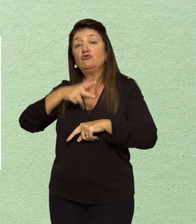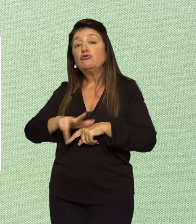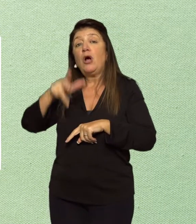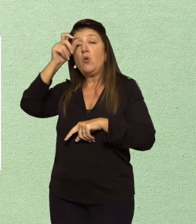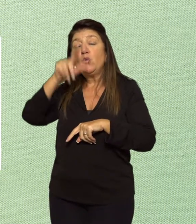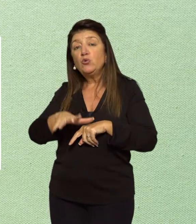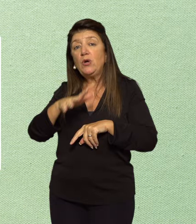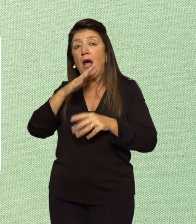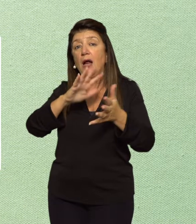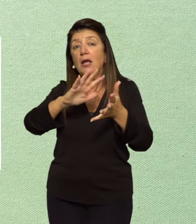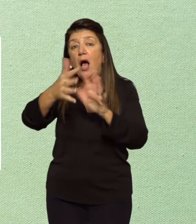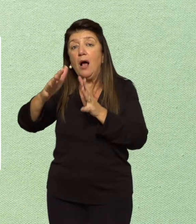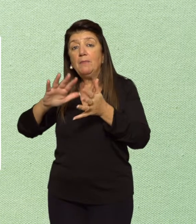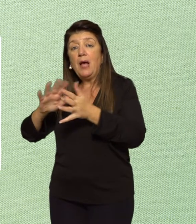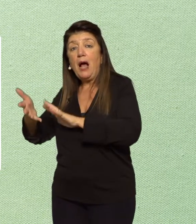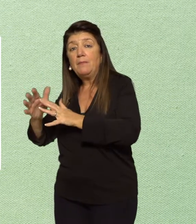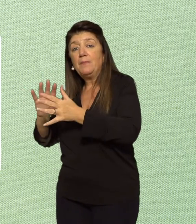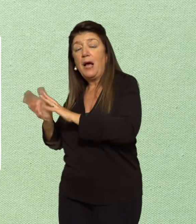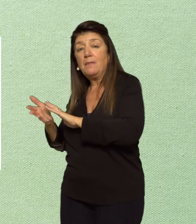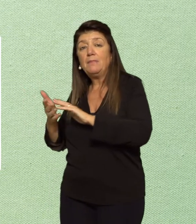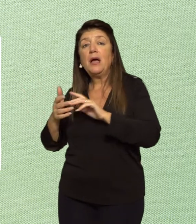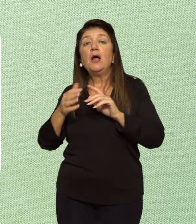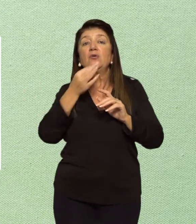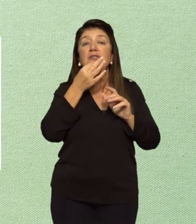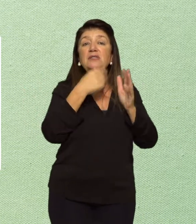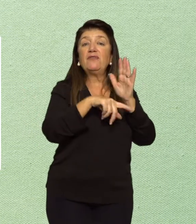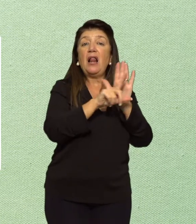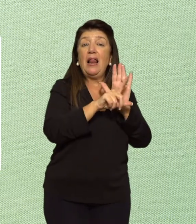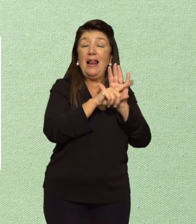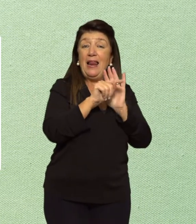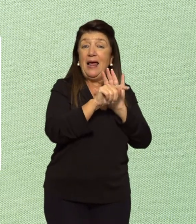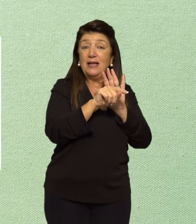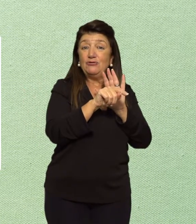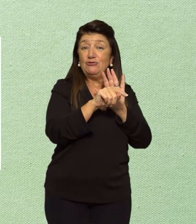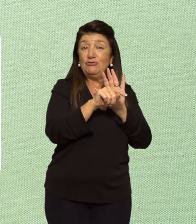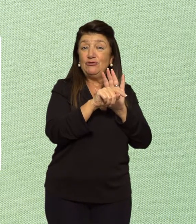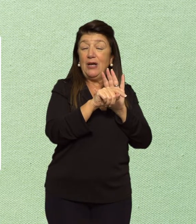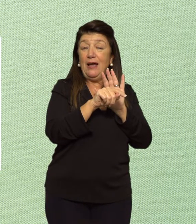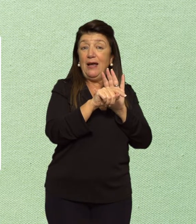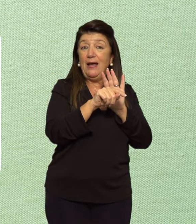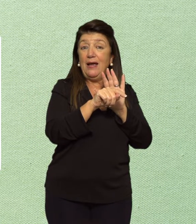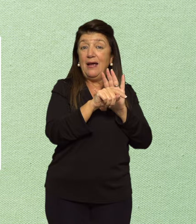alla fine l'impianto legislativo dovrebbe... "dovrebbe" già uso questo questo condizionale qua,